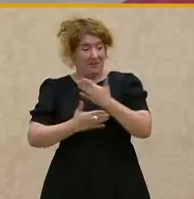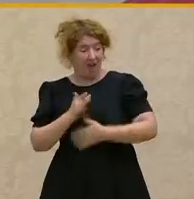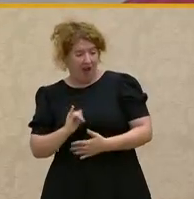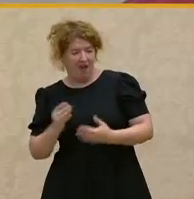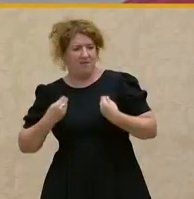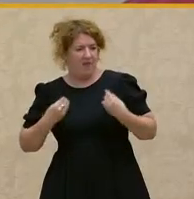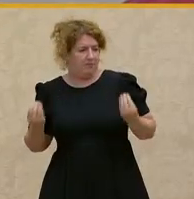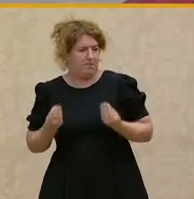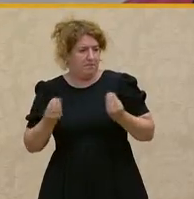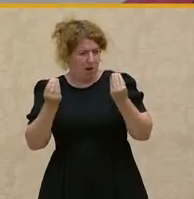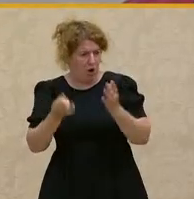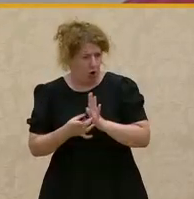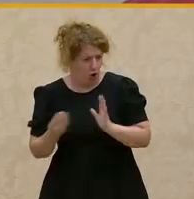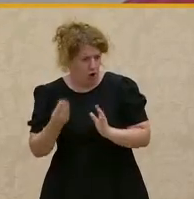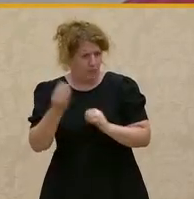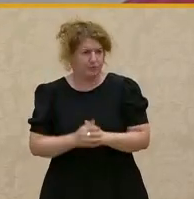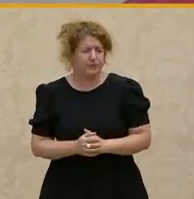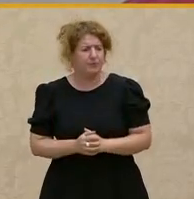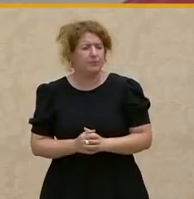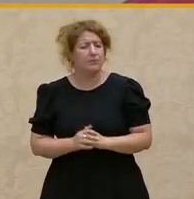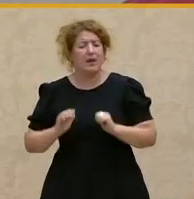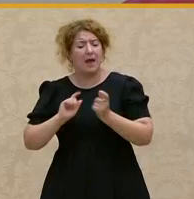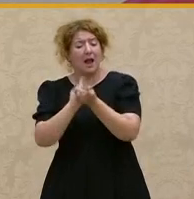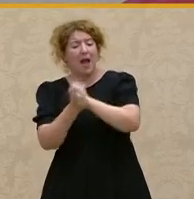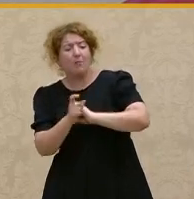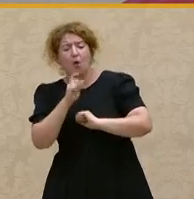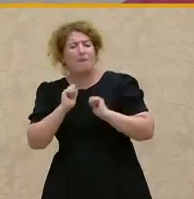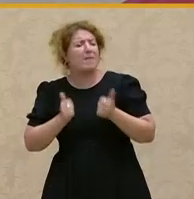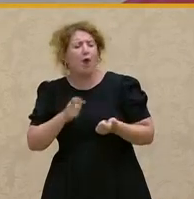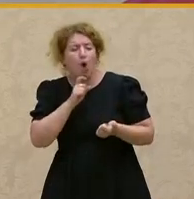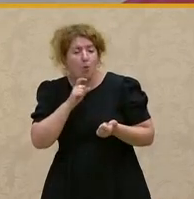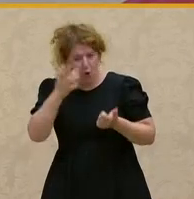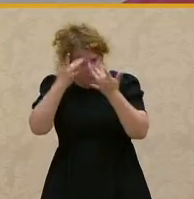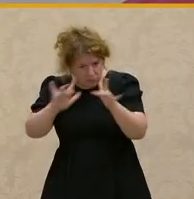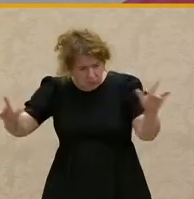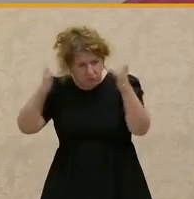Recordemos que el cambio comienza con la concienciación. Y hoy hemos dado un paso